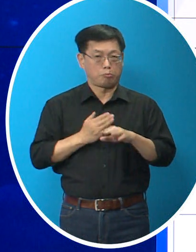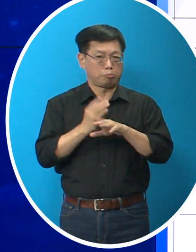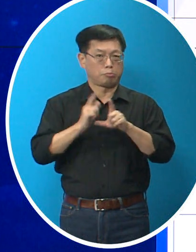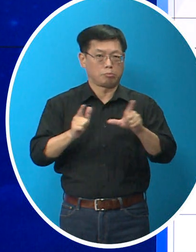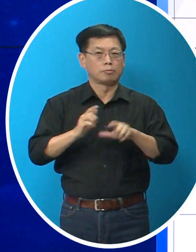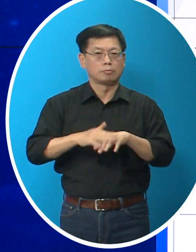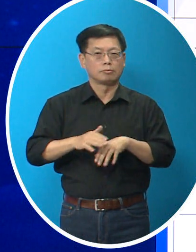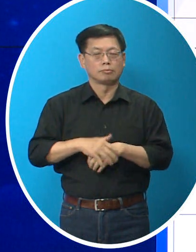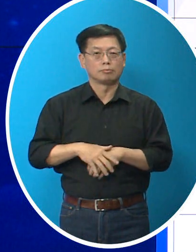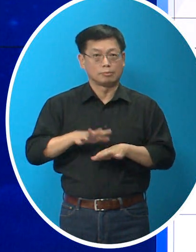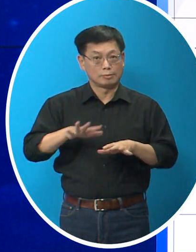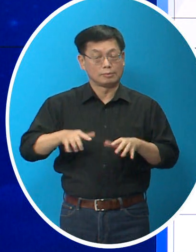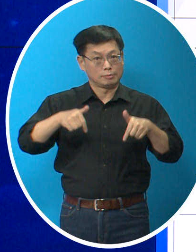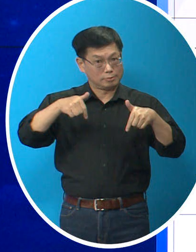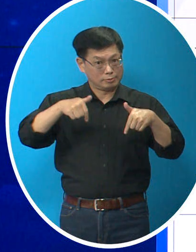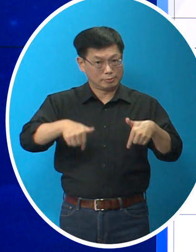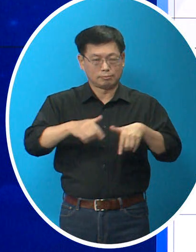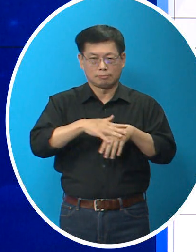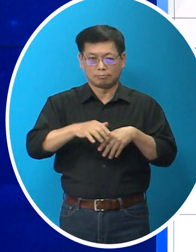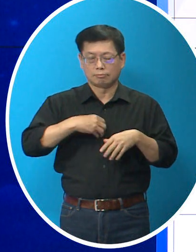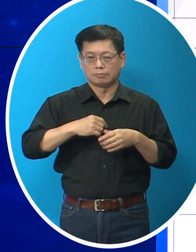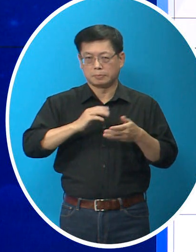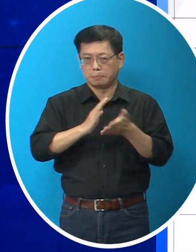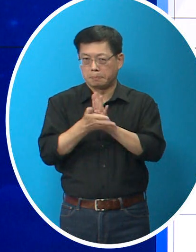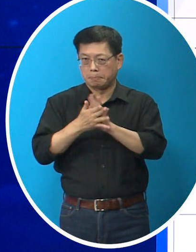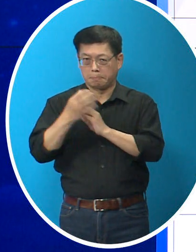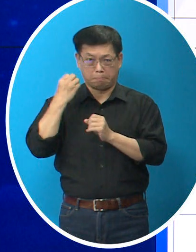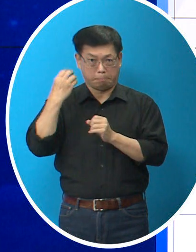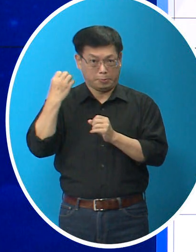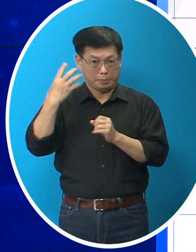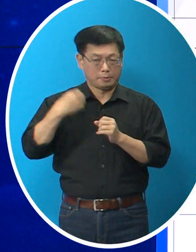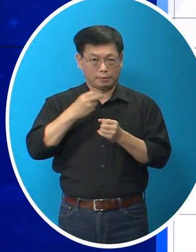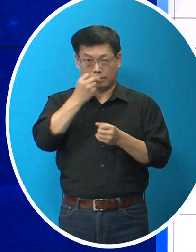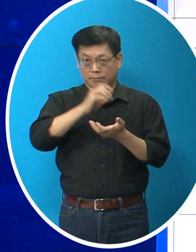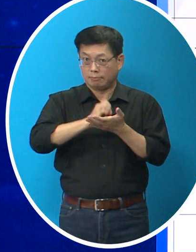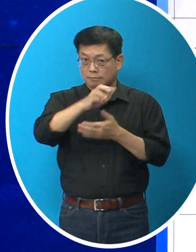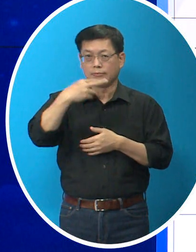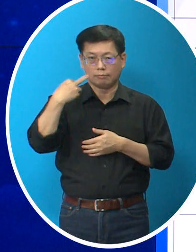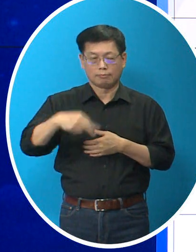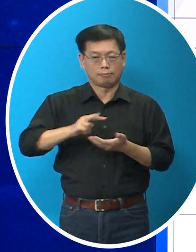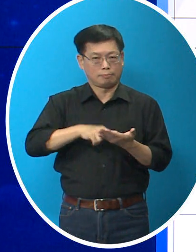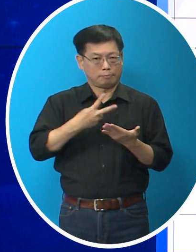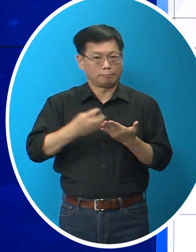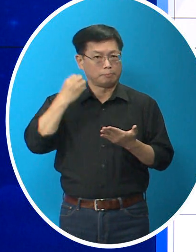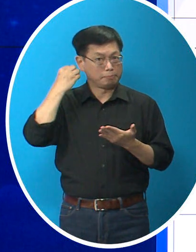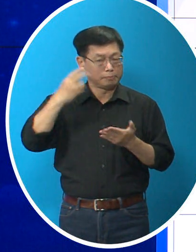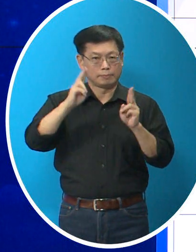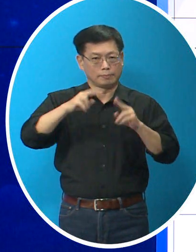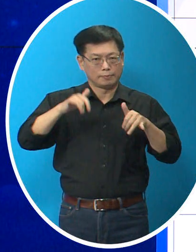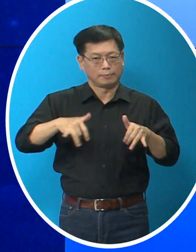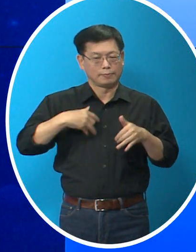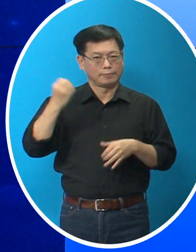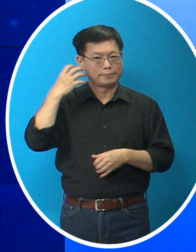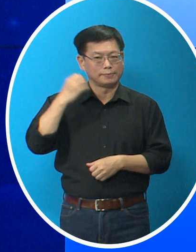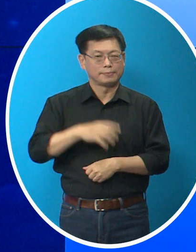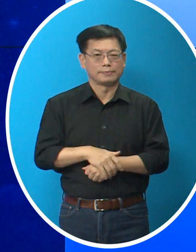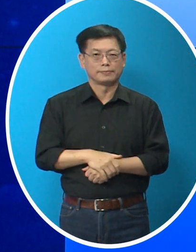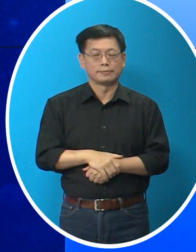氣象局會隨時更新我們的豪雨特報 也會更新大雷雨即時訊息 我們如果搭配